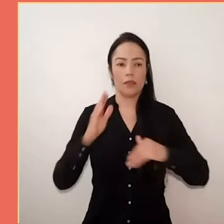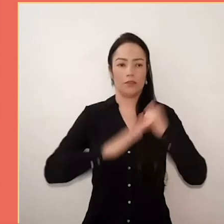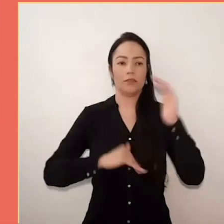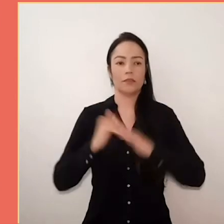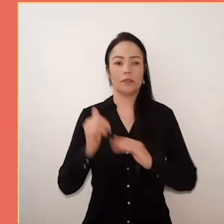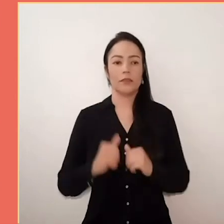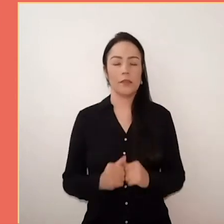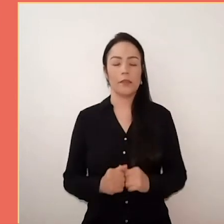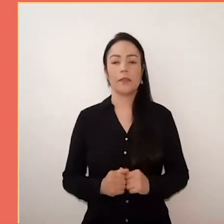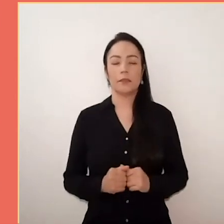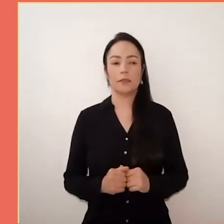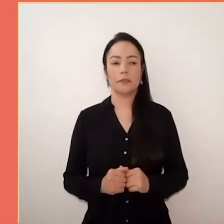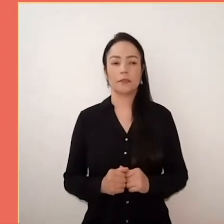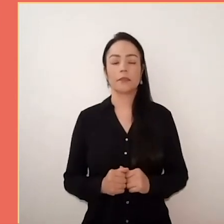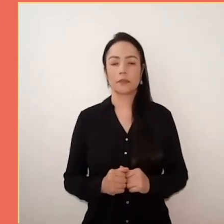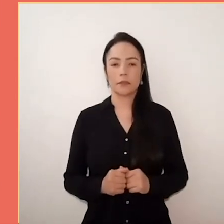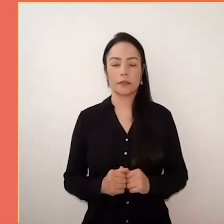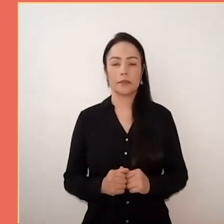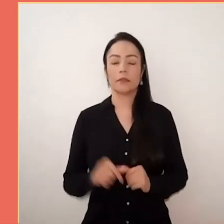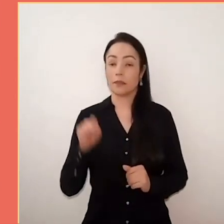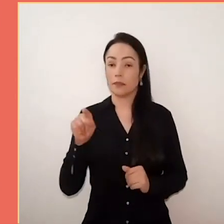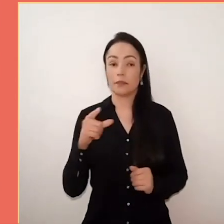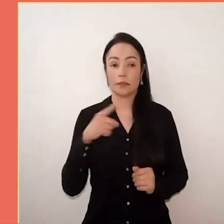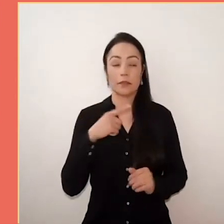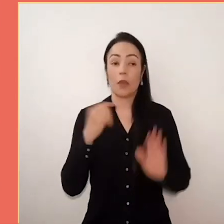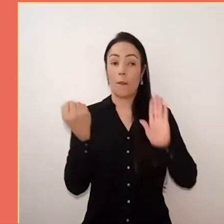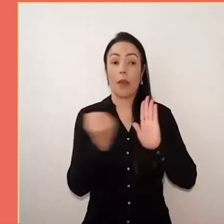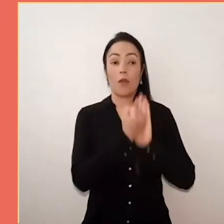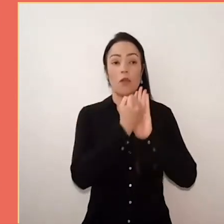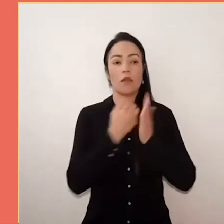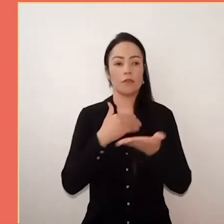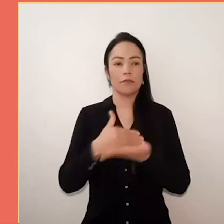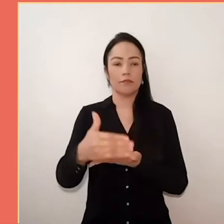É… O que me marcou nesse início é a palavra.